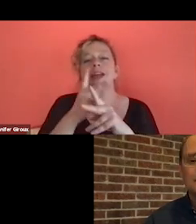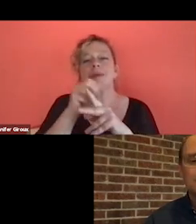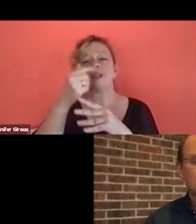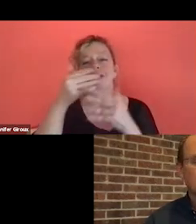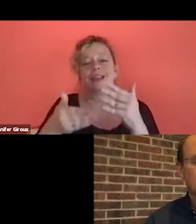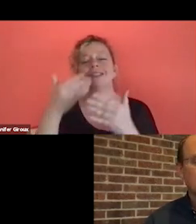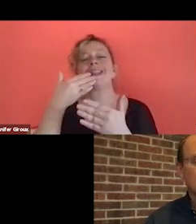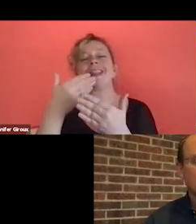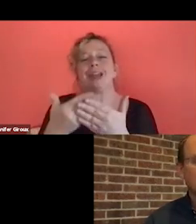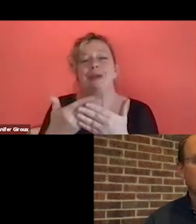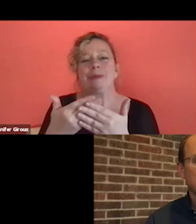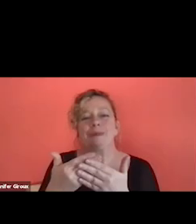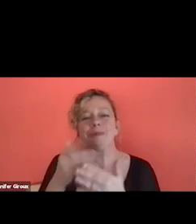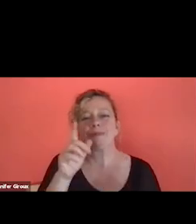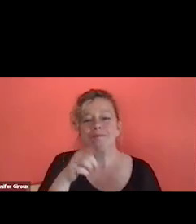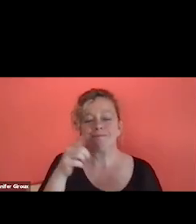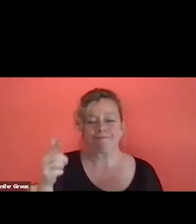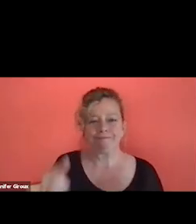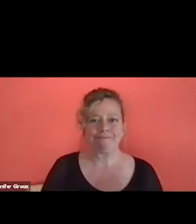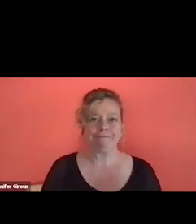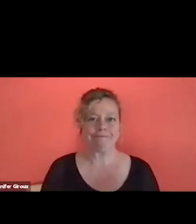Cuidado de Salud Conductual, Indigencia y COVID-19.